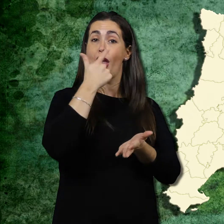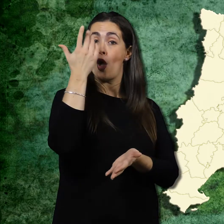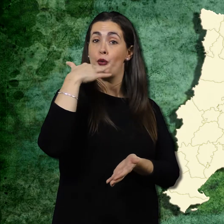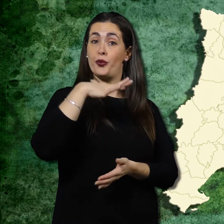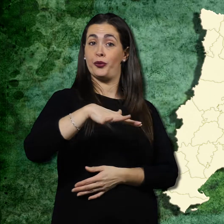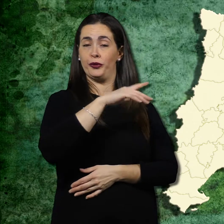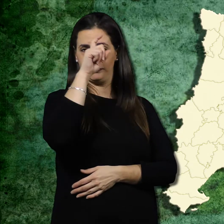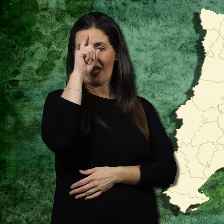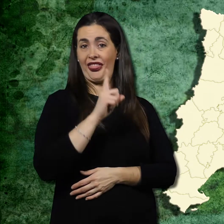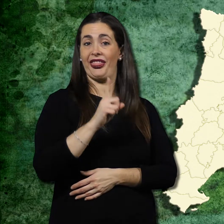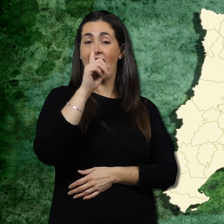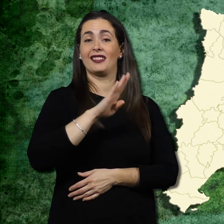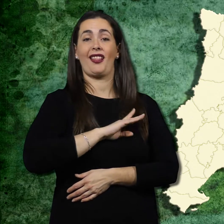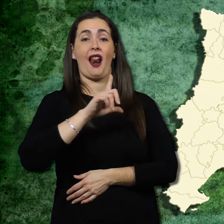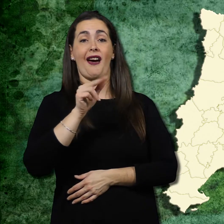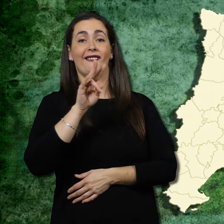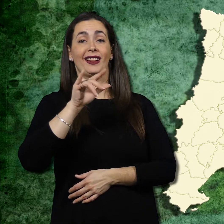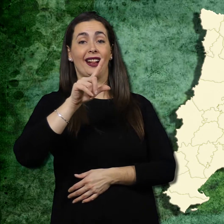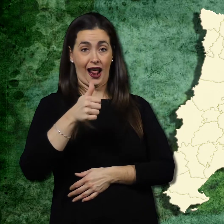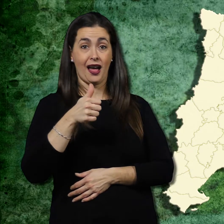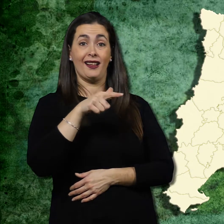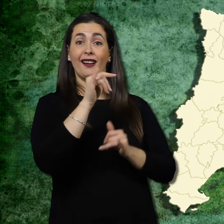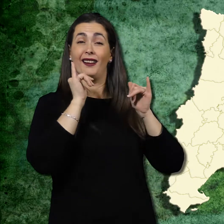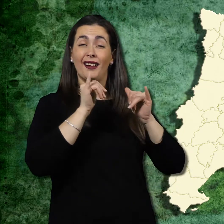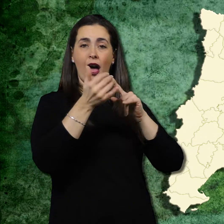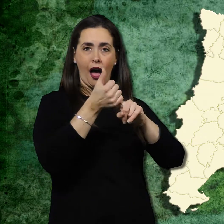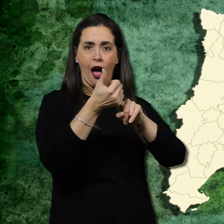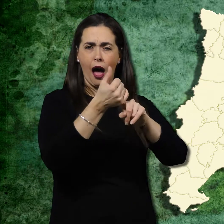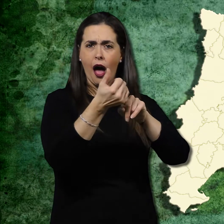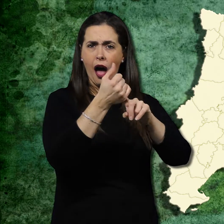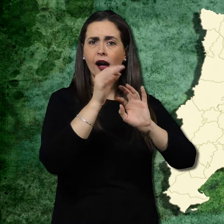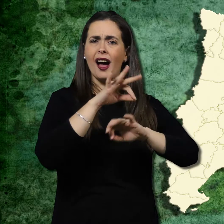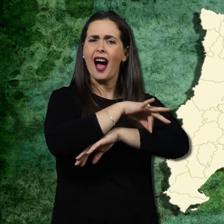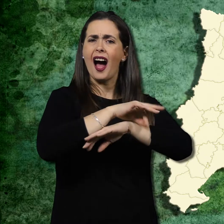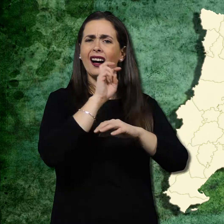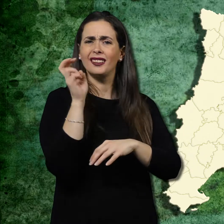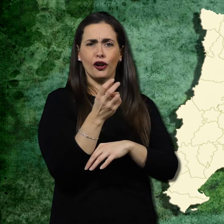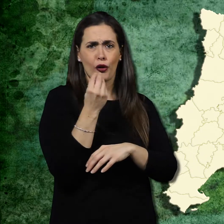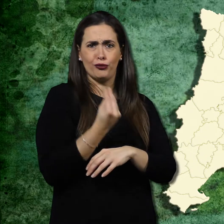sense renunciar al seu esperit de ciutat. Passejant pel nucli antic,